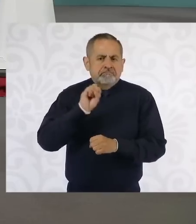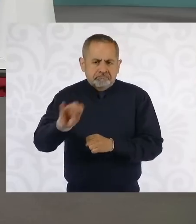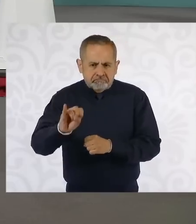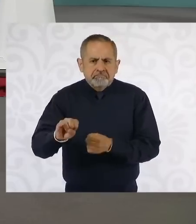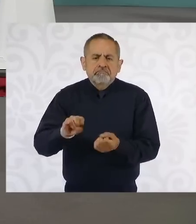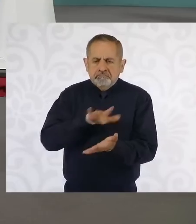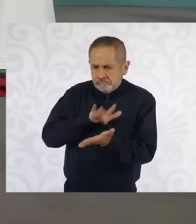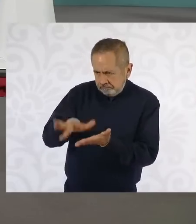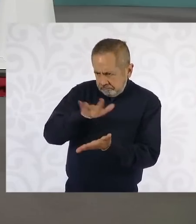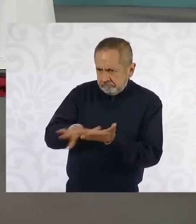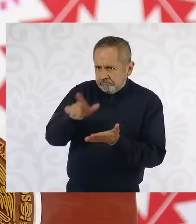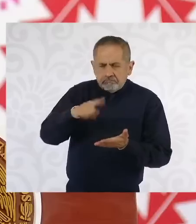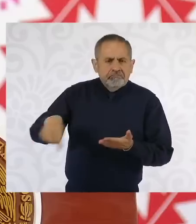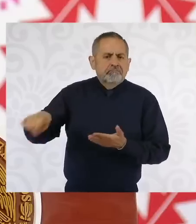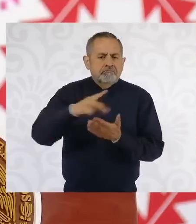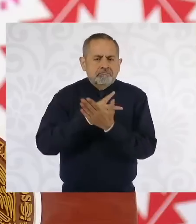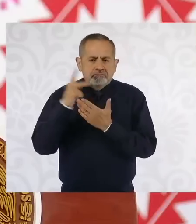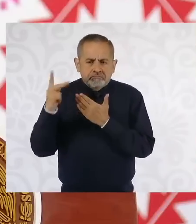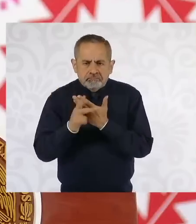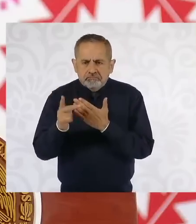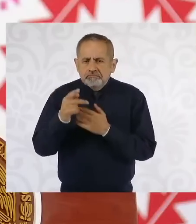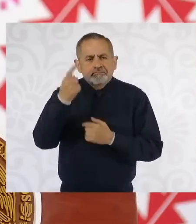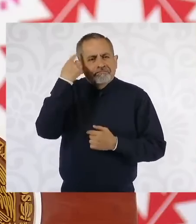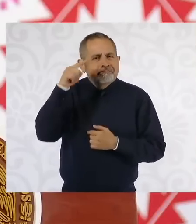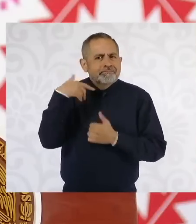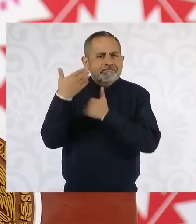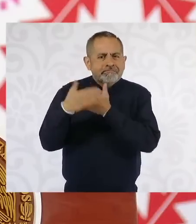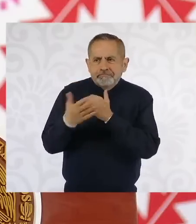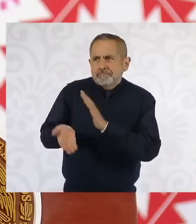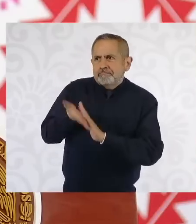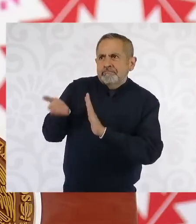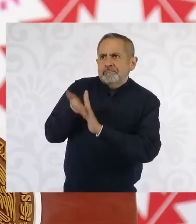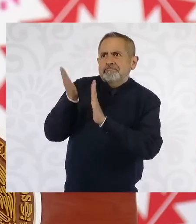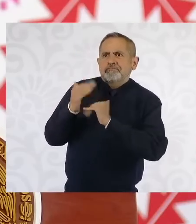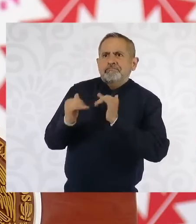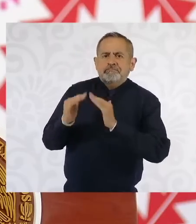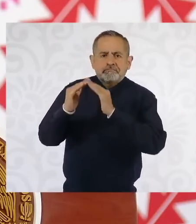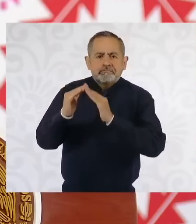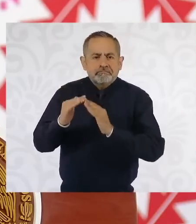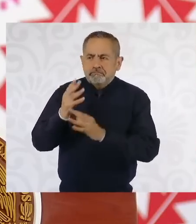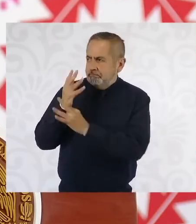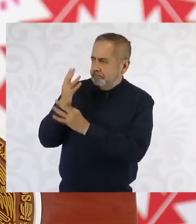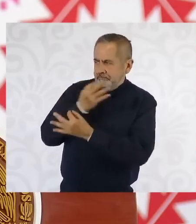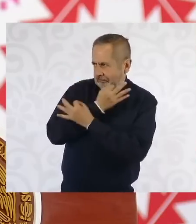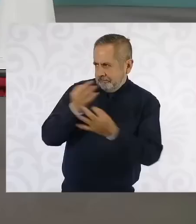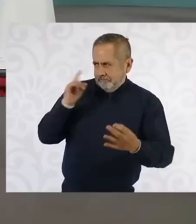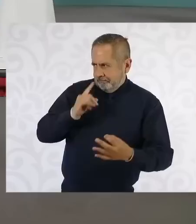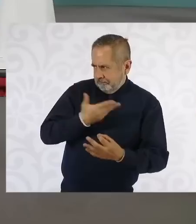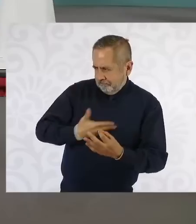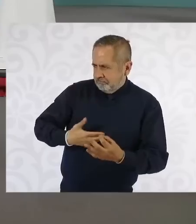vivienda anunciado por la presidenta Claudia shinbo en específico en la que sigue por favor